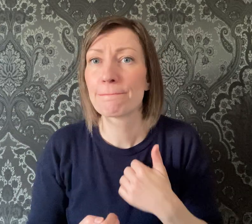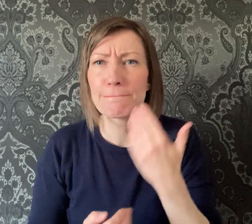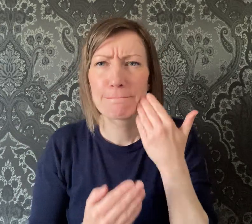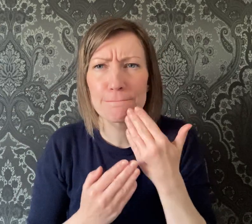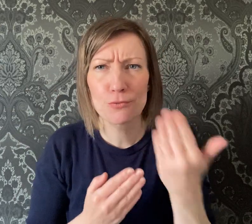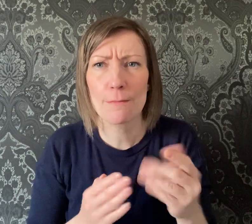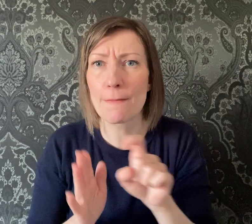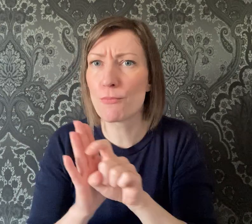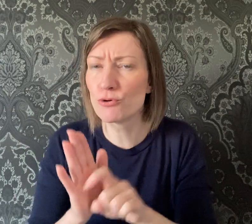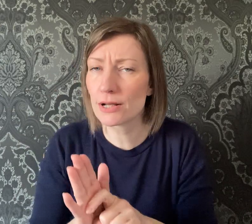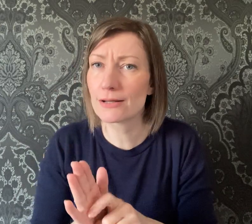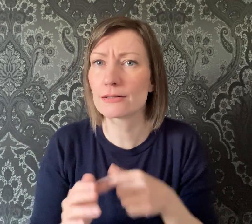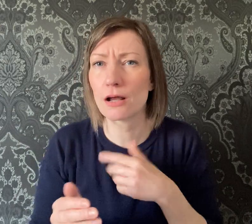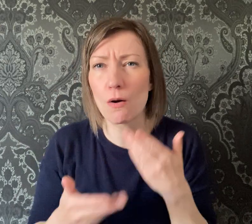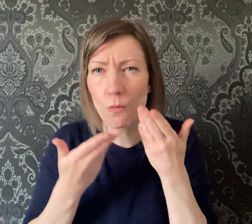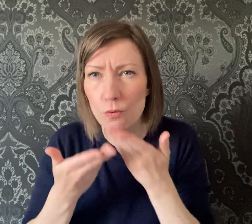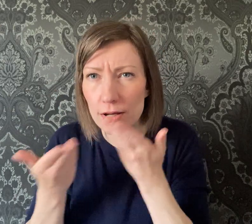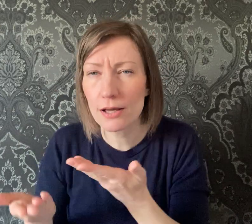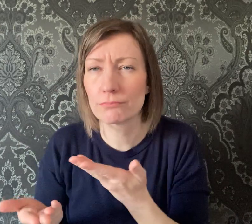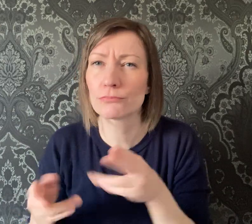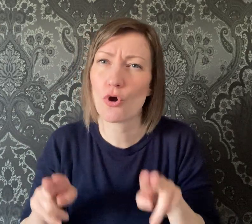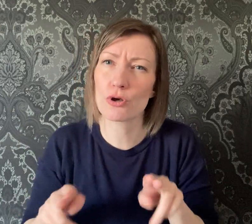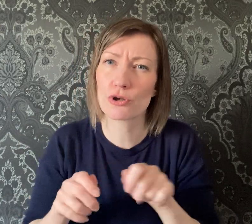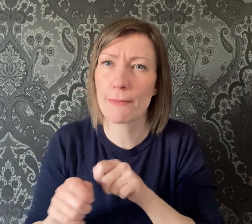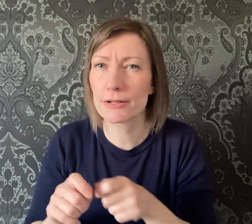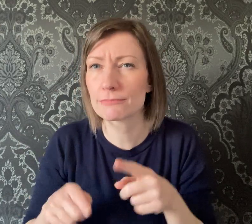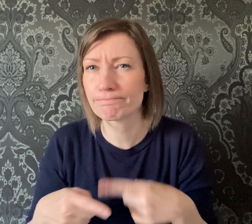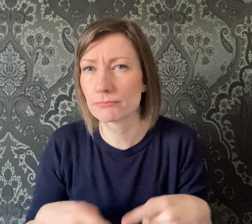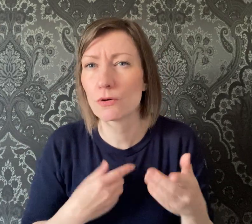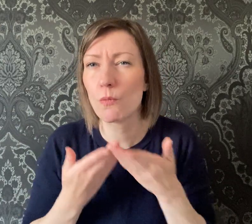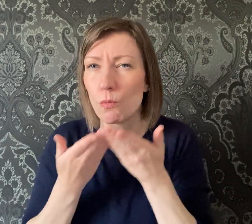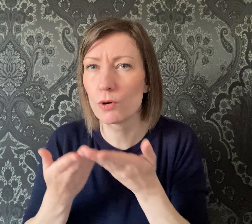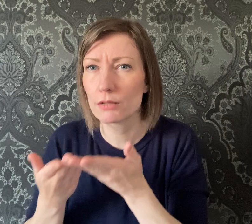Kun luin pöytäkirjoja ja oikeuspapereita -